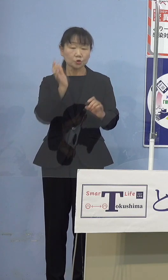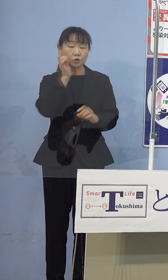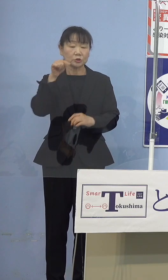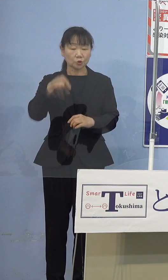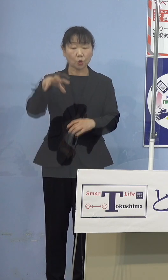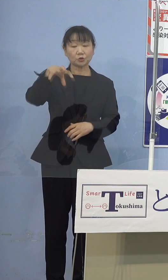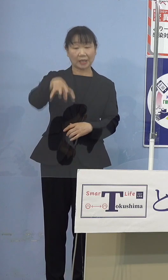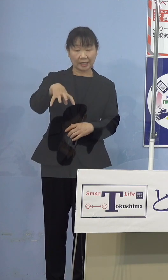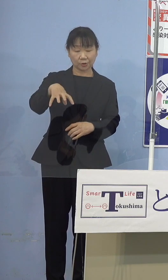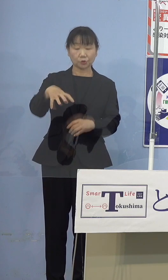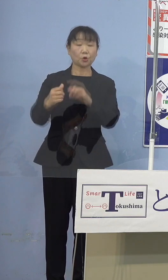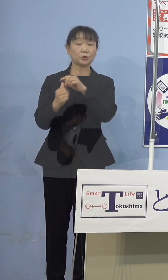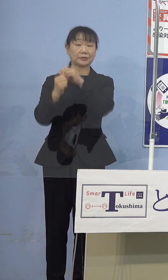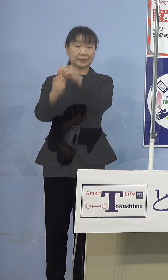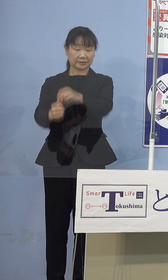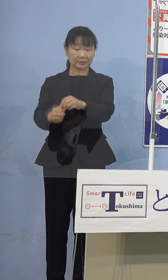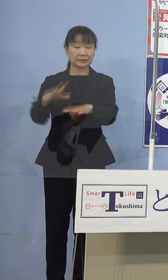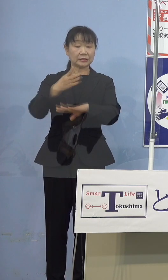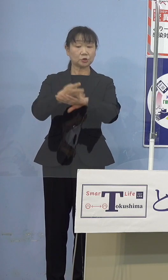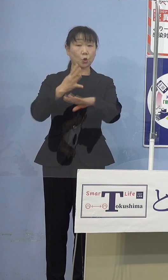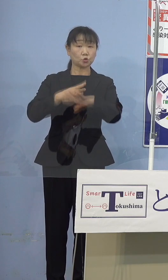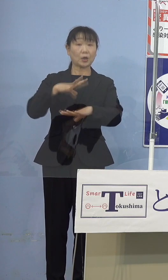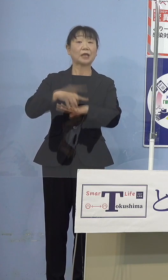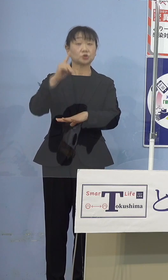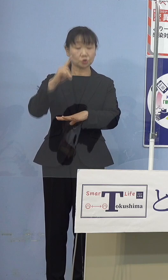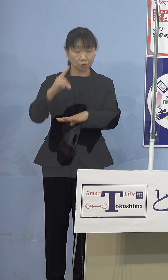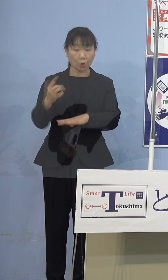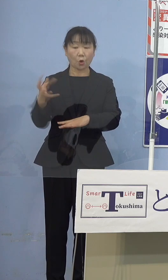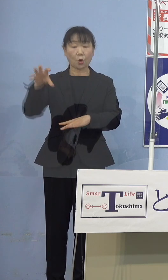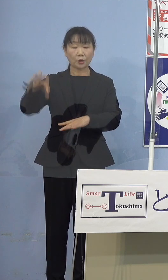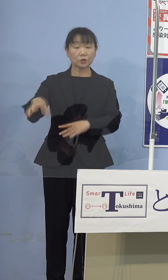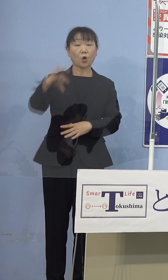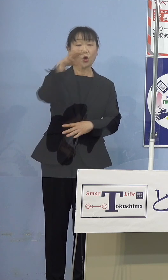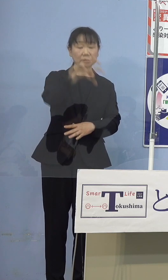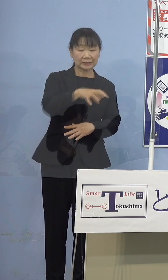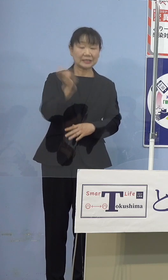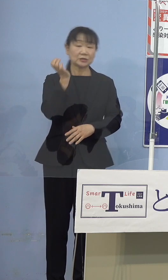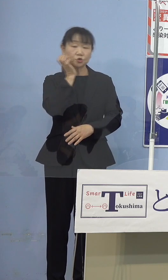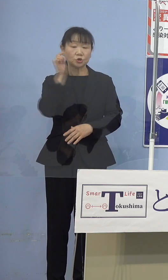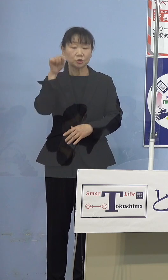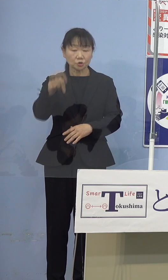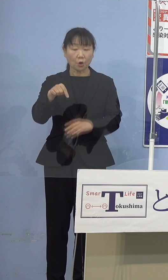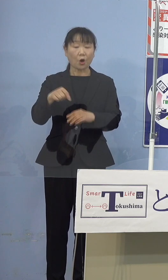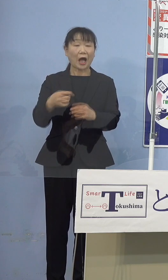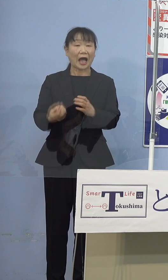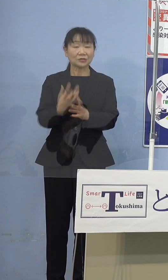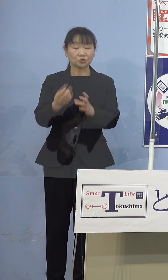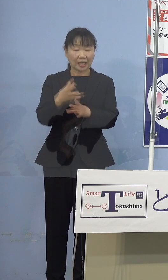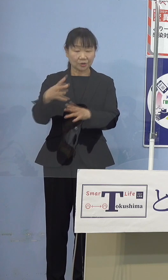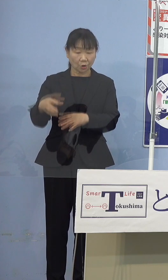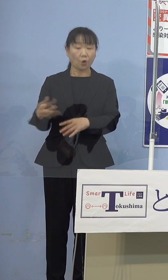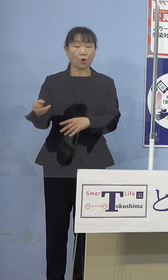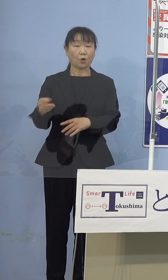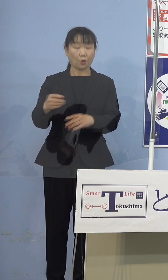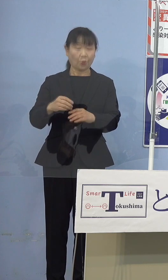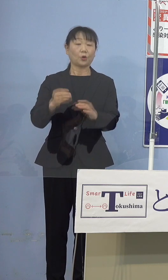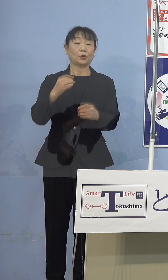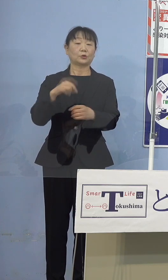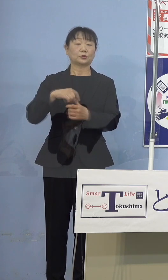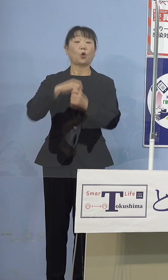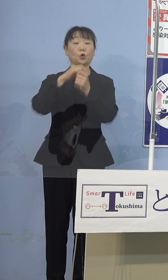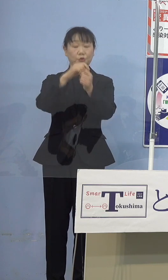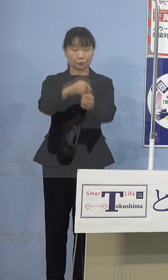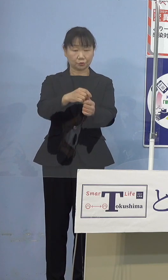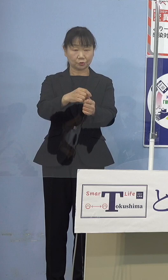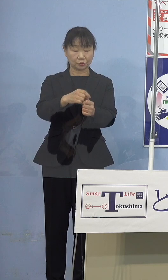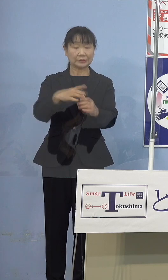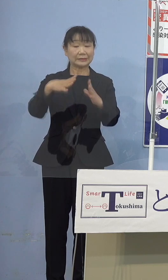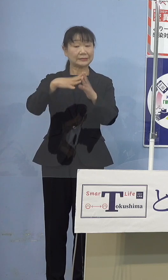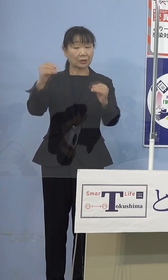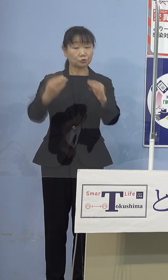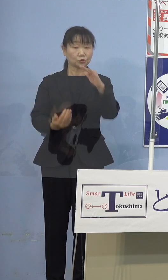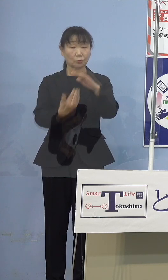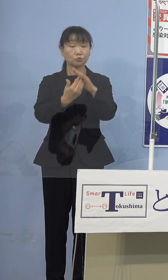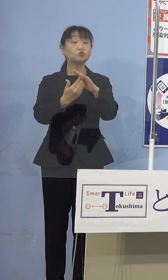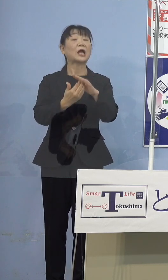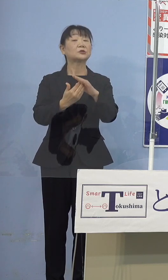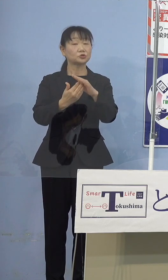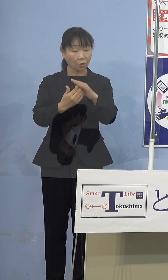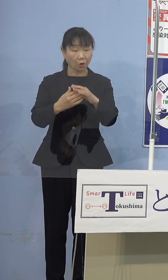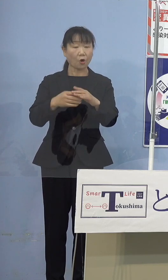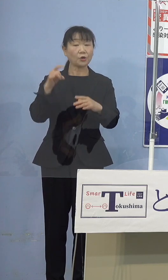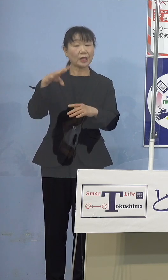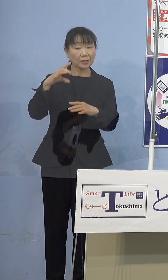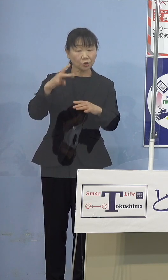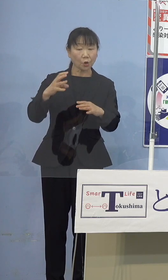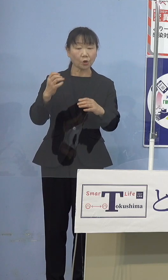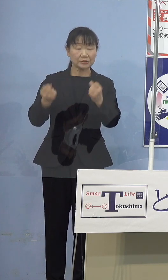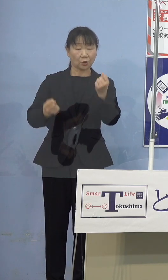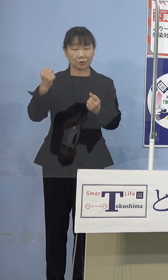四国初となる移動式水素ステーションの導入 全国トップクラスの公用車への燃料電池自動車の導入